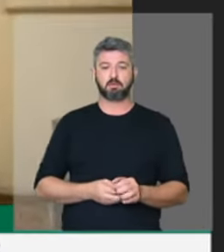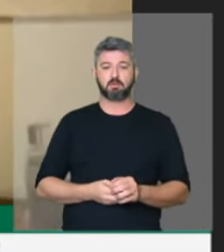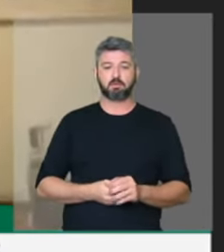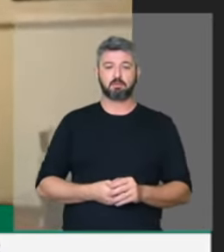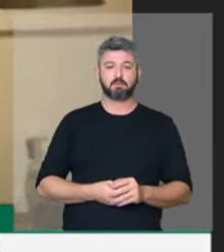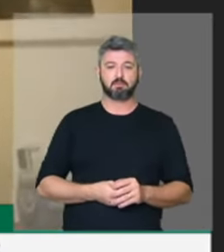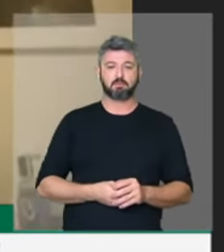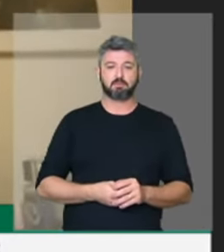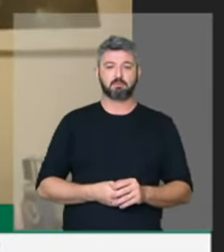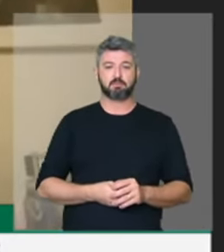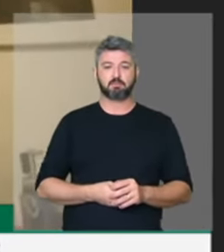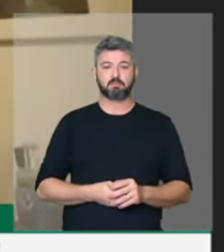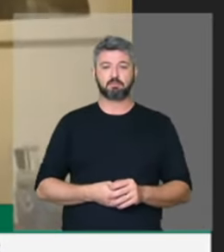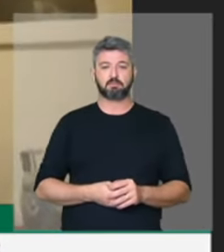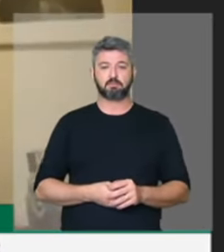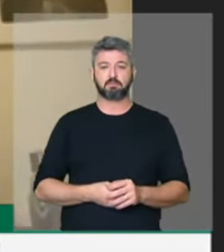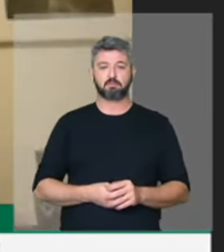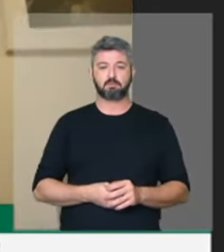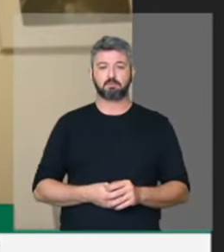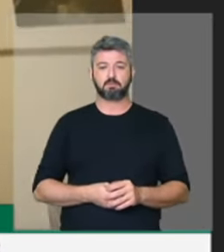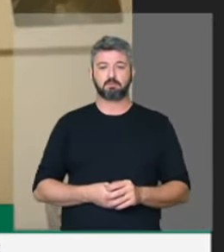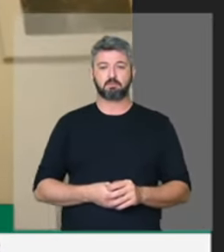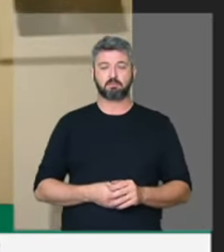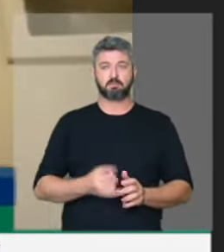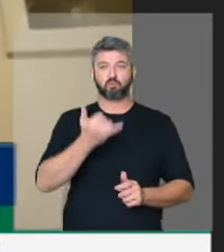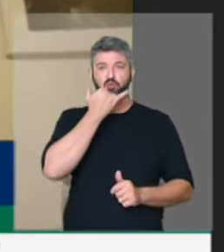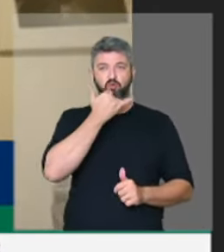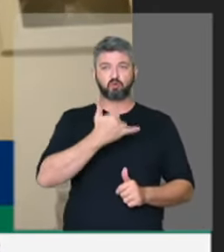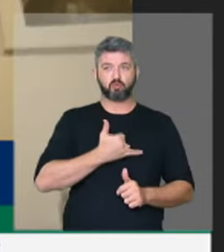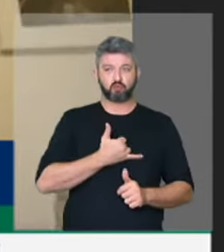AÍ PELO... PELO EQUÍVOCO. MAS, O SOLIDARIEDADE, MAIS UMA VEZ, APOIANDO UMA INICIATIVA